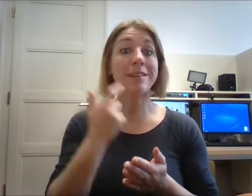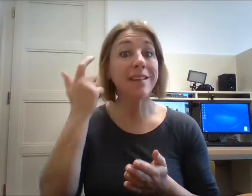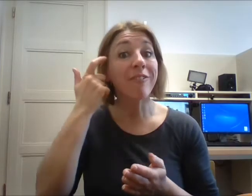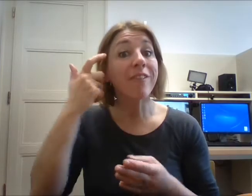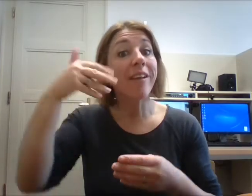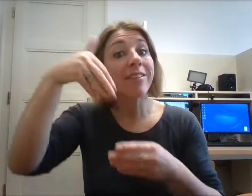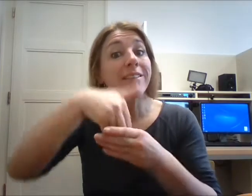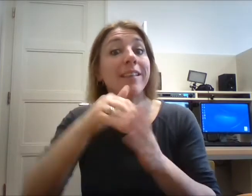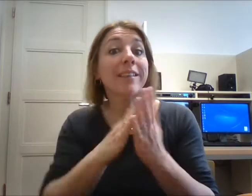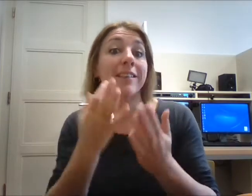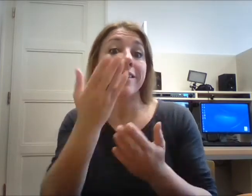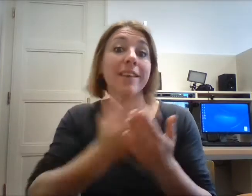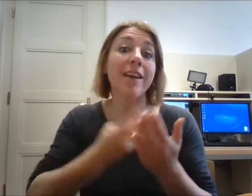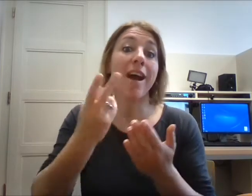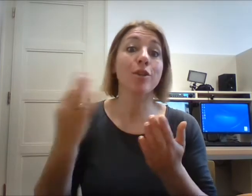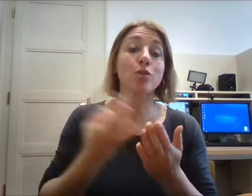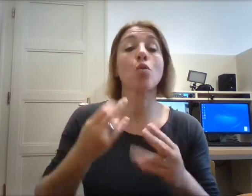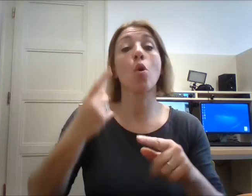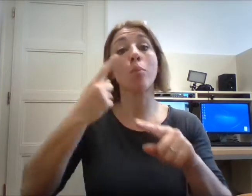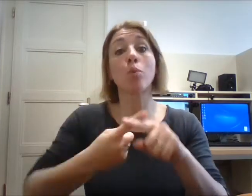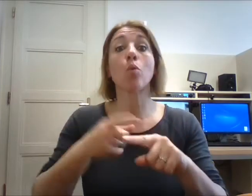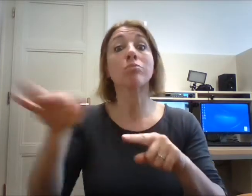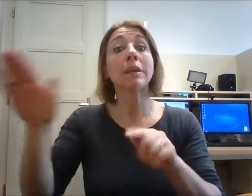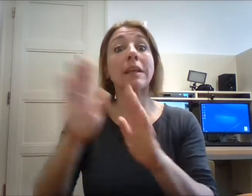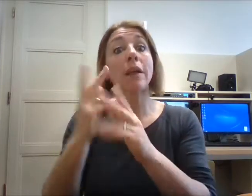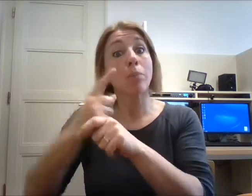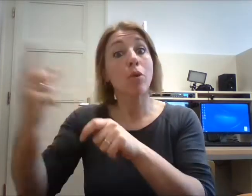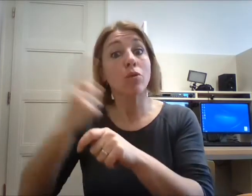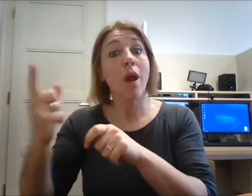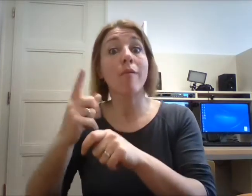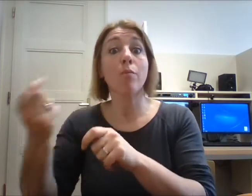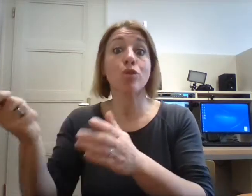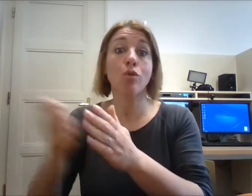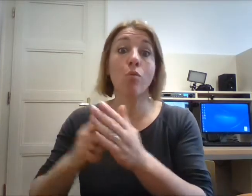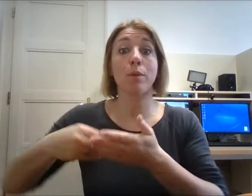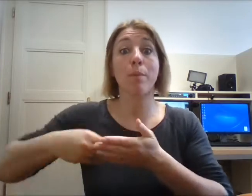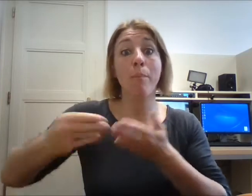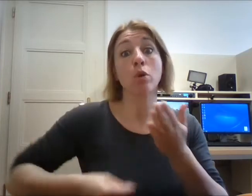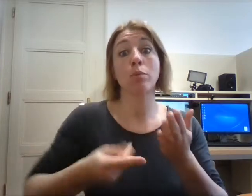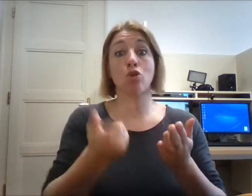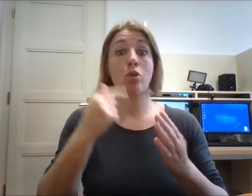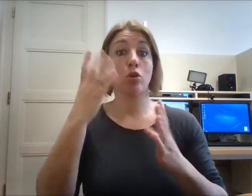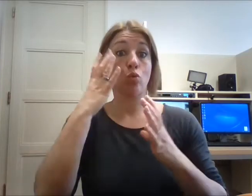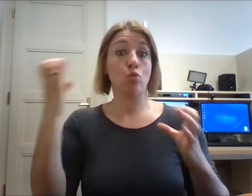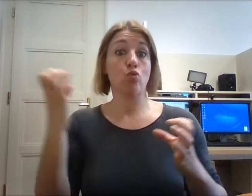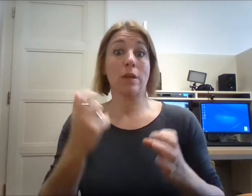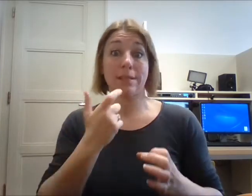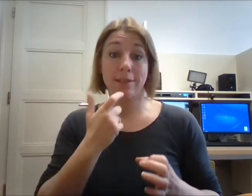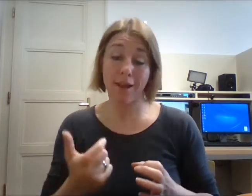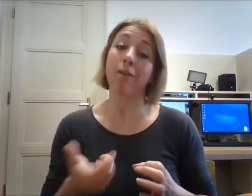Že nemáte představu o tom, jak taková kniha bude vypadat? Přijďte! Na místě si budete moci knihu zakoupit a zároveň požádat o autogram přímo Jaroslava Duška!